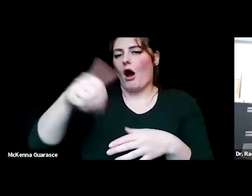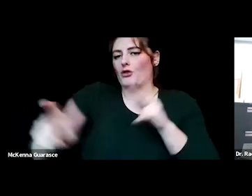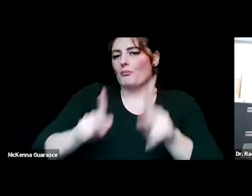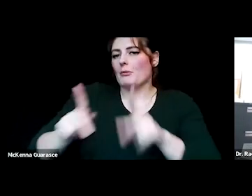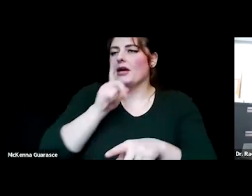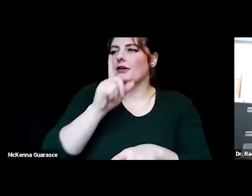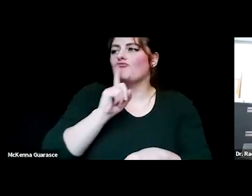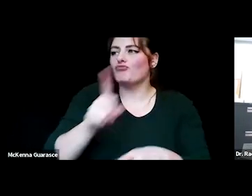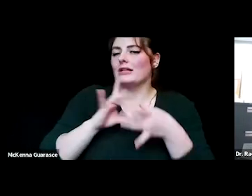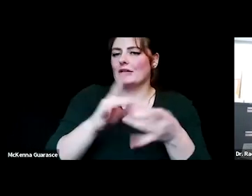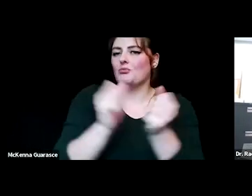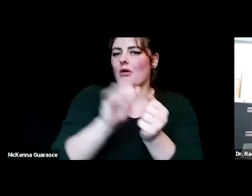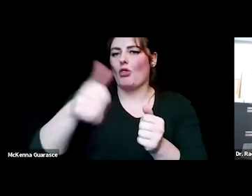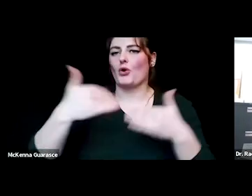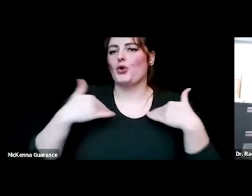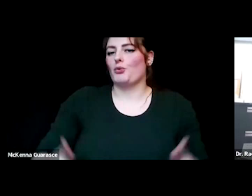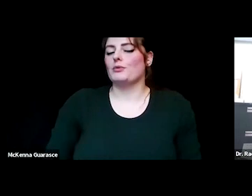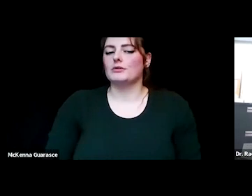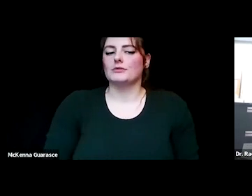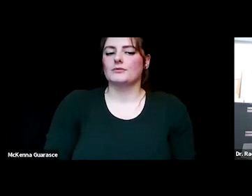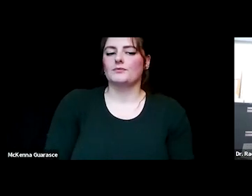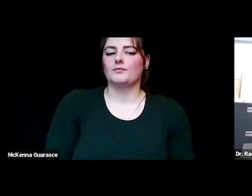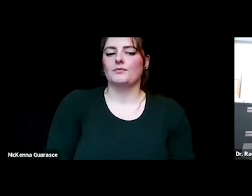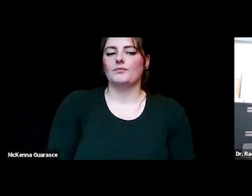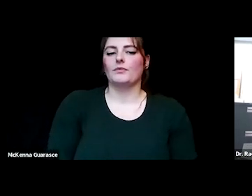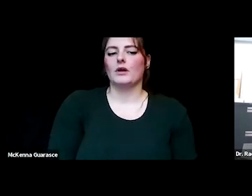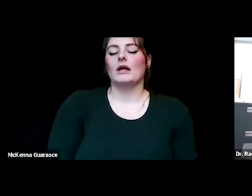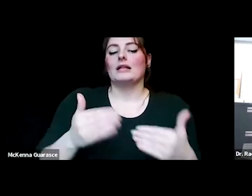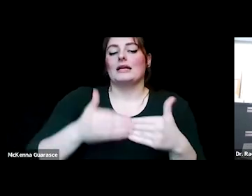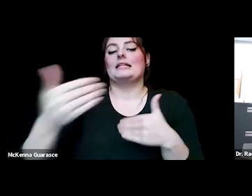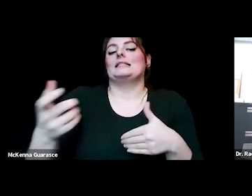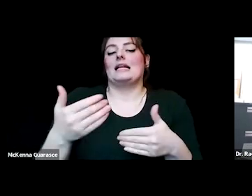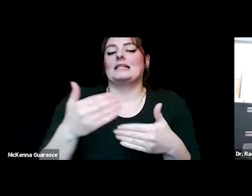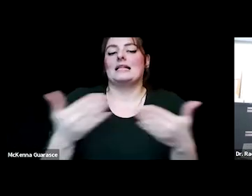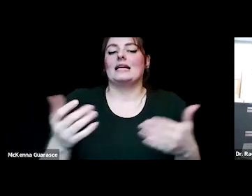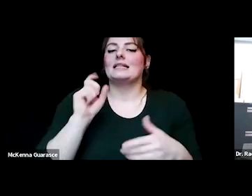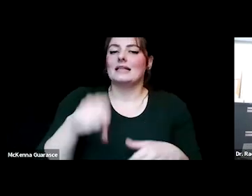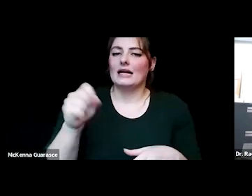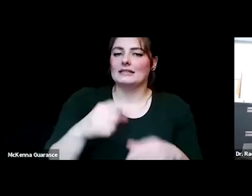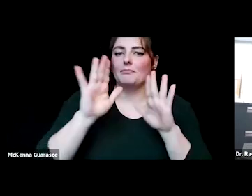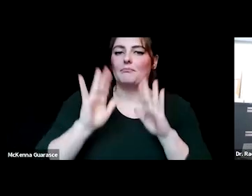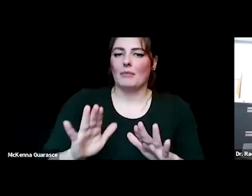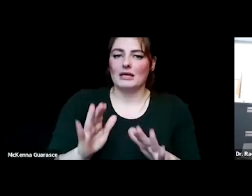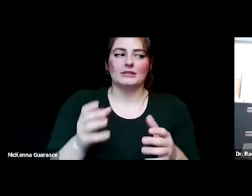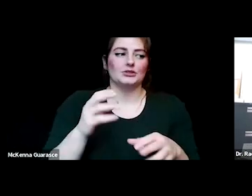Y el cuarto y último ingrediente, es genial suministrar naloxona y recursos para acceder al tratamiento